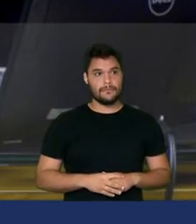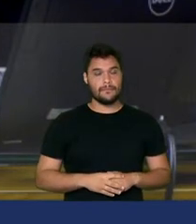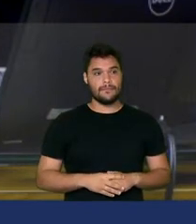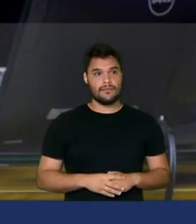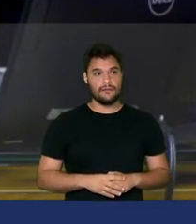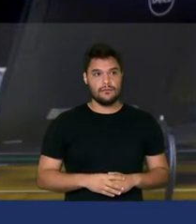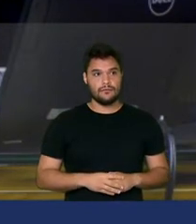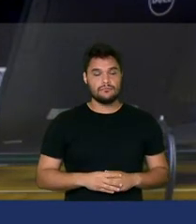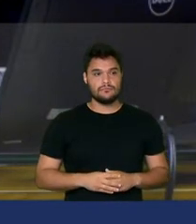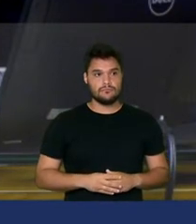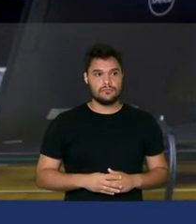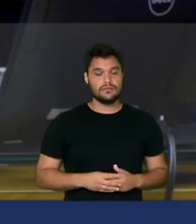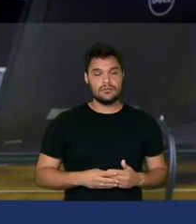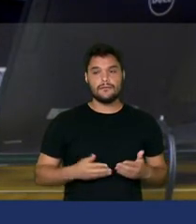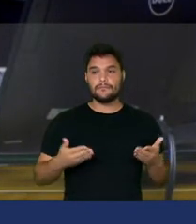AS E TRIBUTAÇÃO, E DE CONSTITUIÇÃO E JUSTIÇA E